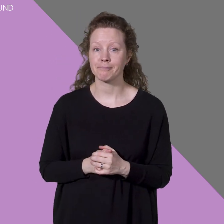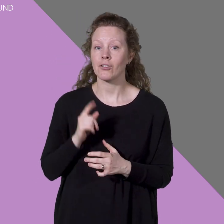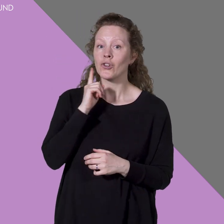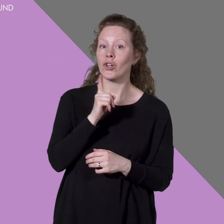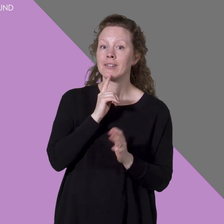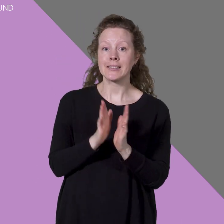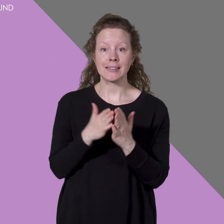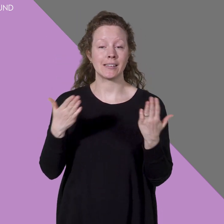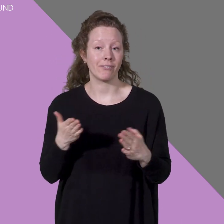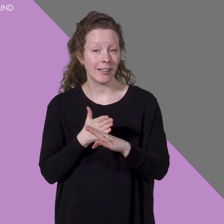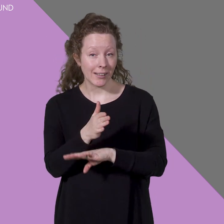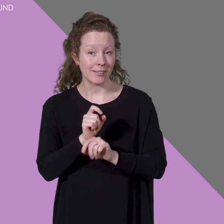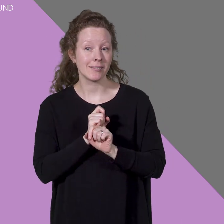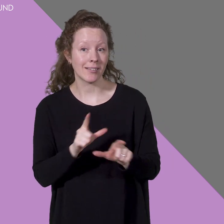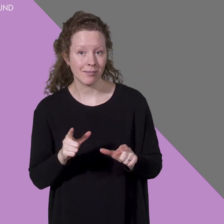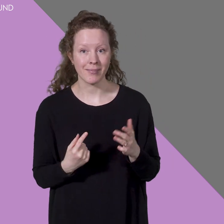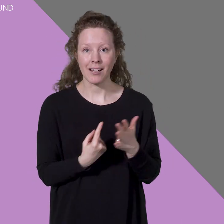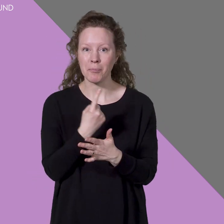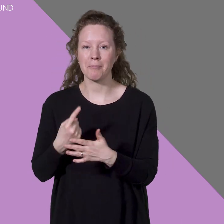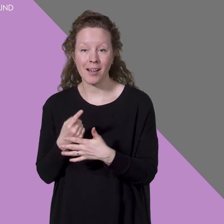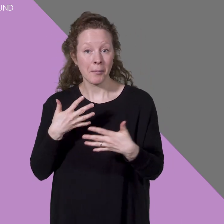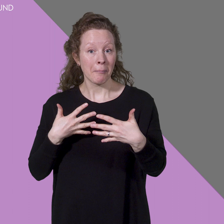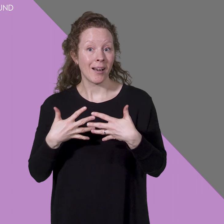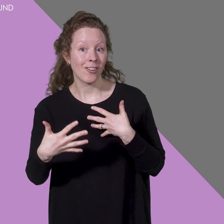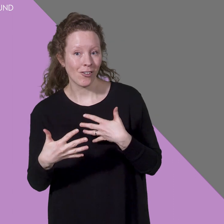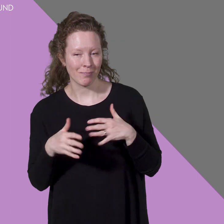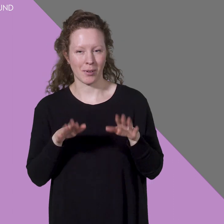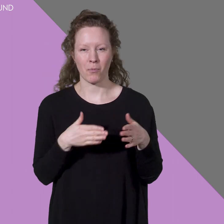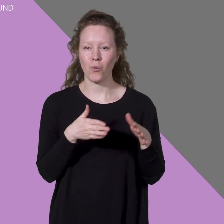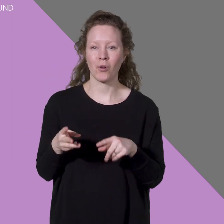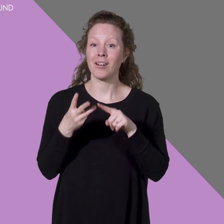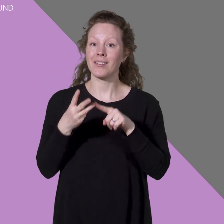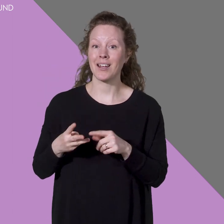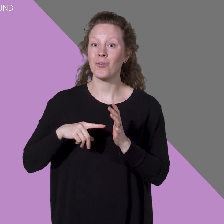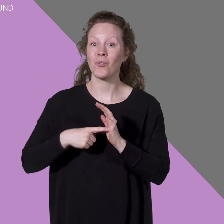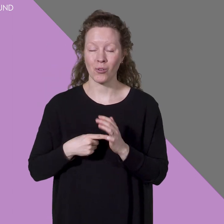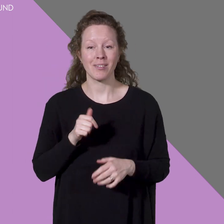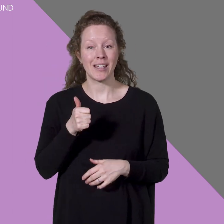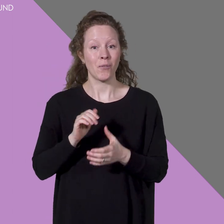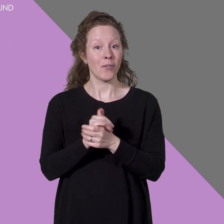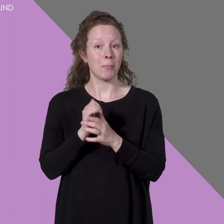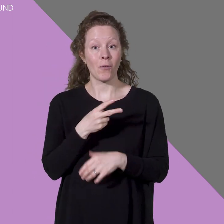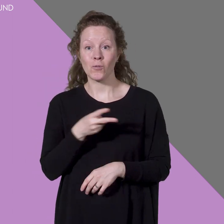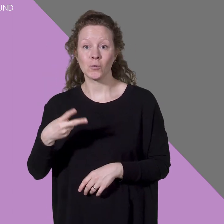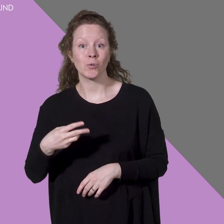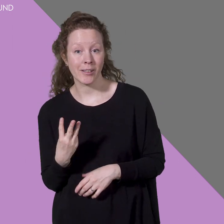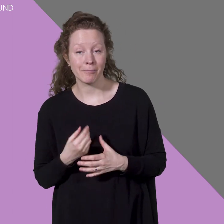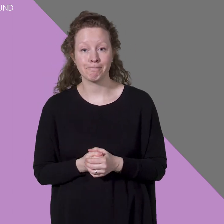Dövas tidskrifts livejournalistiska jippo Mellan raderna - ordnades för tredje gången 9.2.2023.